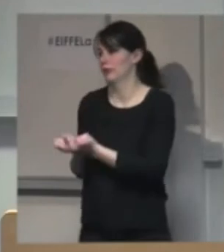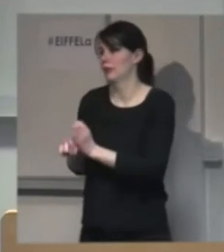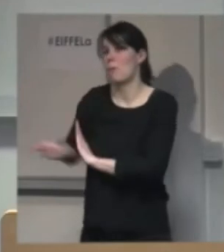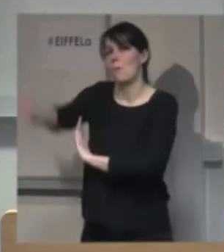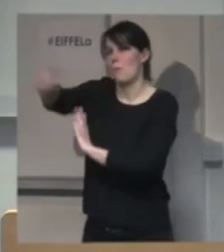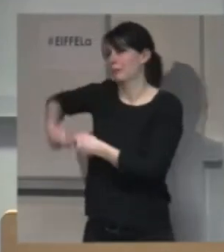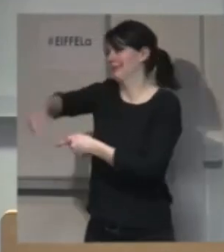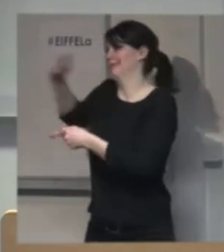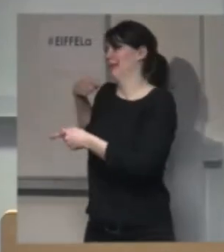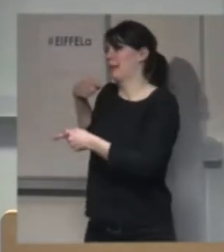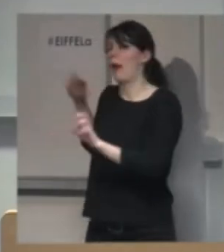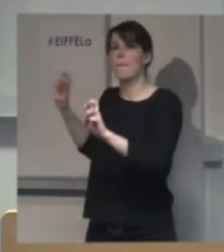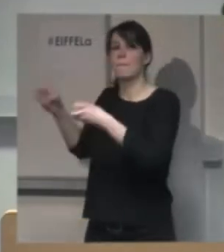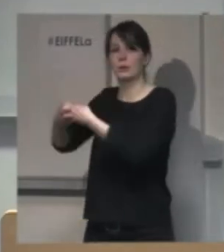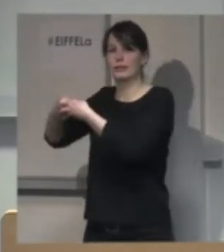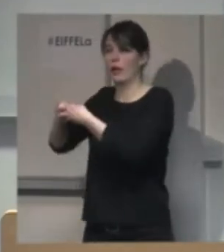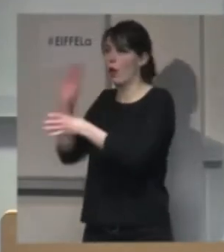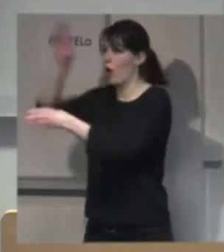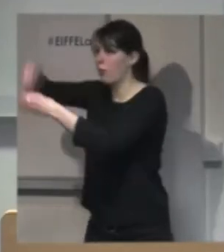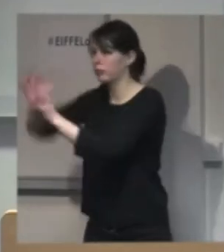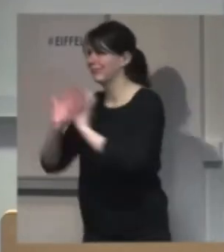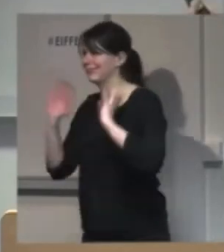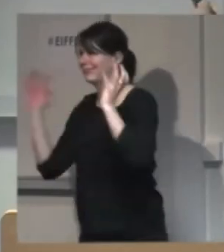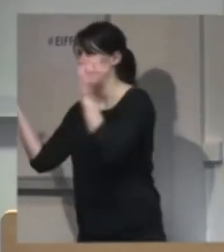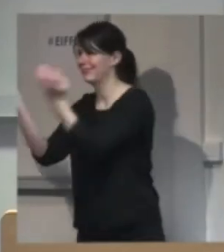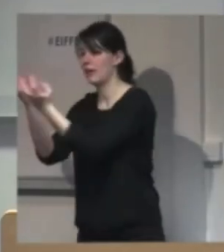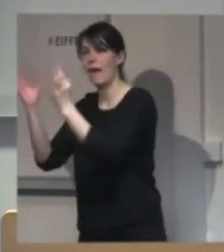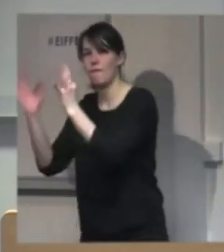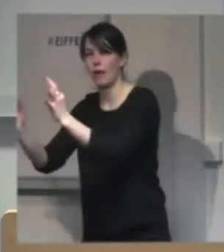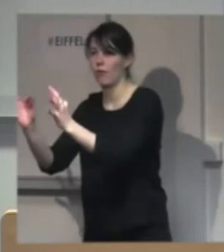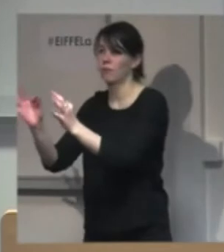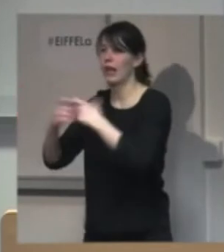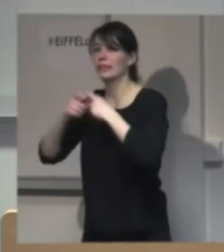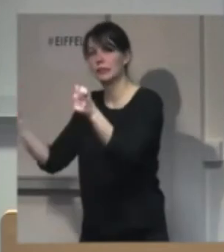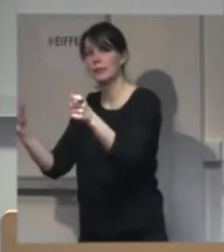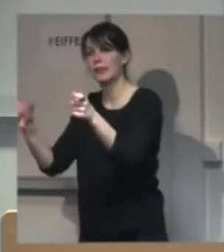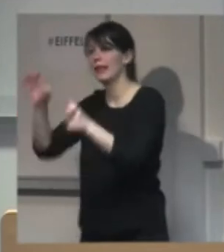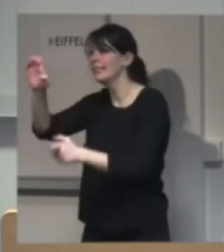European Accessibility Act pour l'e-commerce. Donc, le champ s'est étendu. Et au-delà de ça,